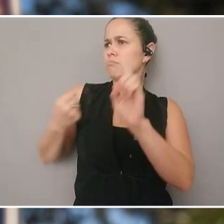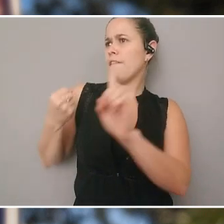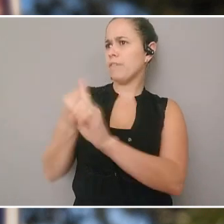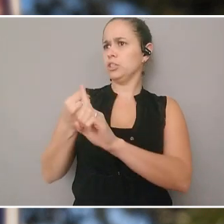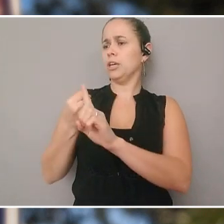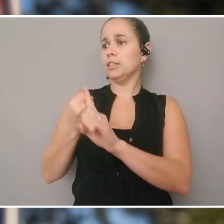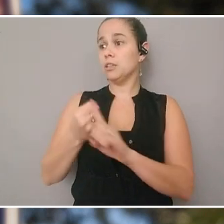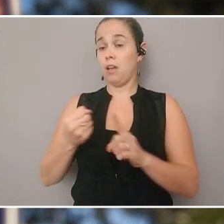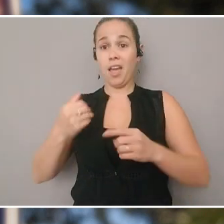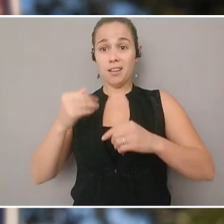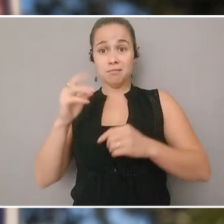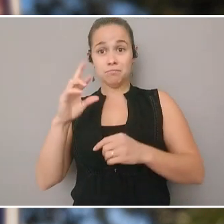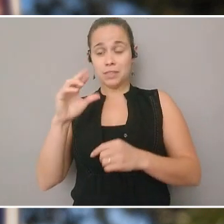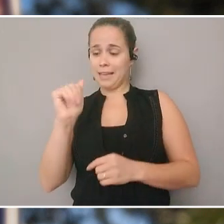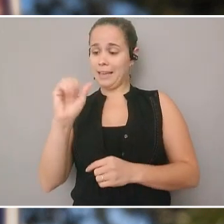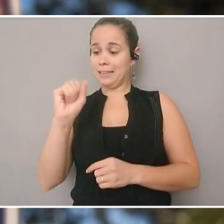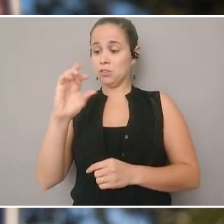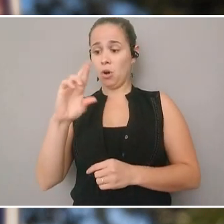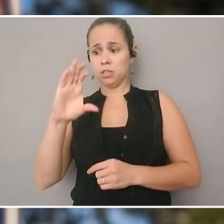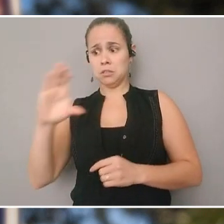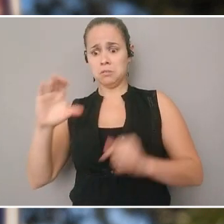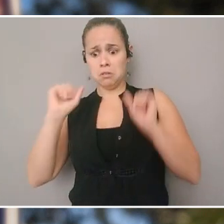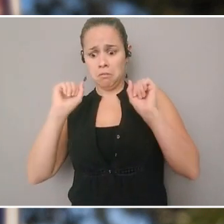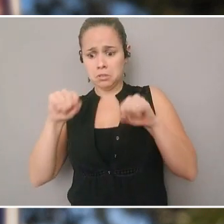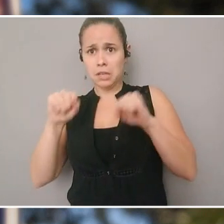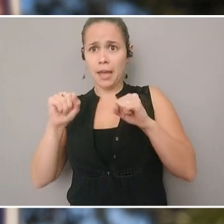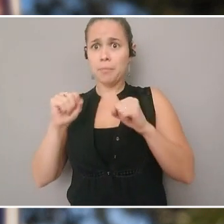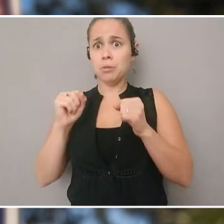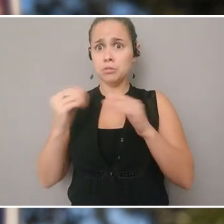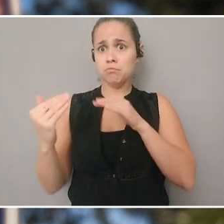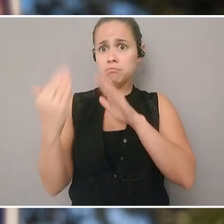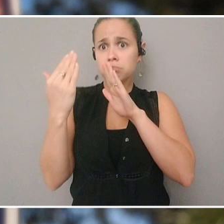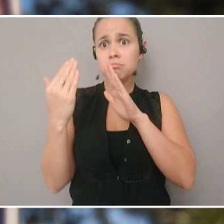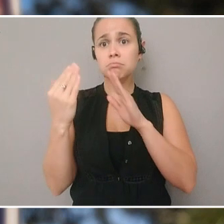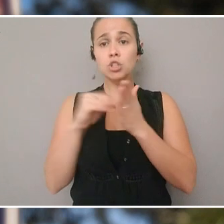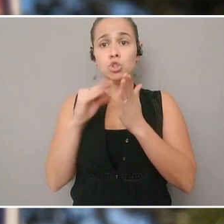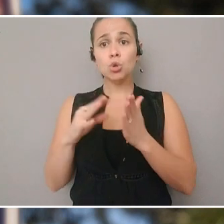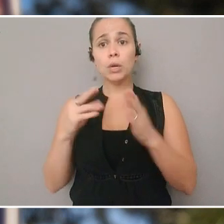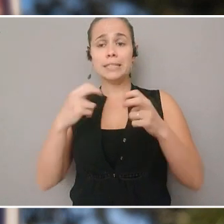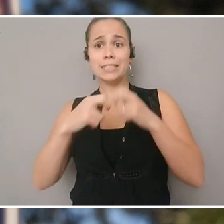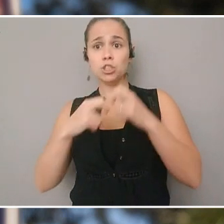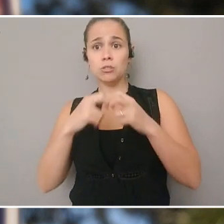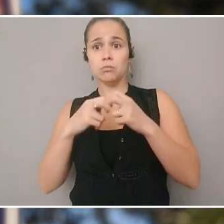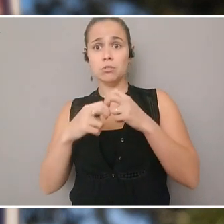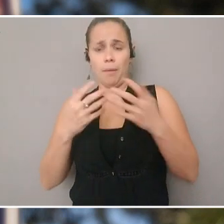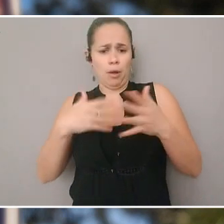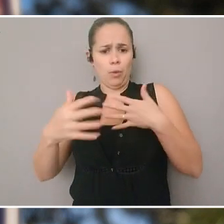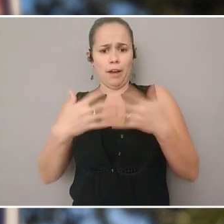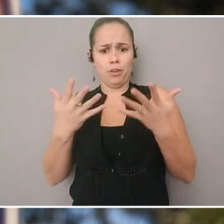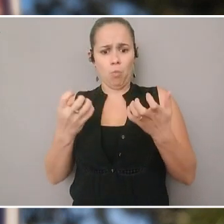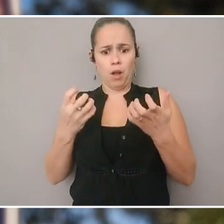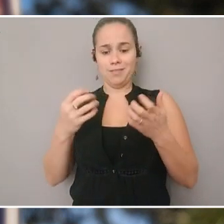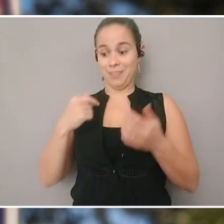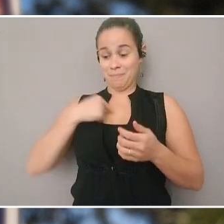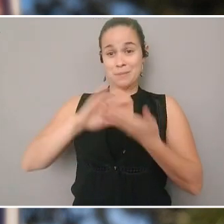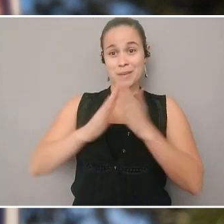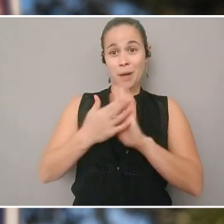dar en forma a los problemas de los estudiantes en función de lo lo que ellos querían que fuera. Ser un modelo a seguir